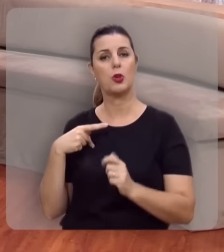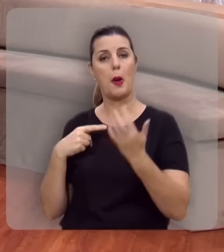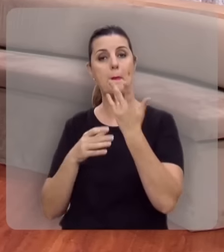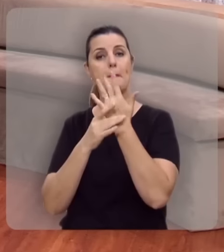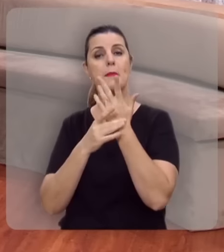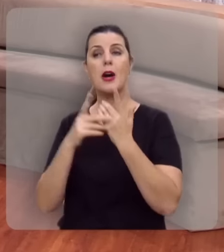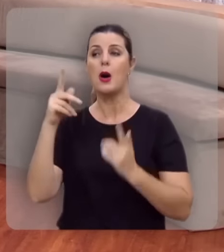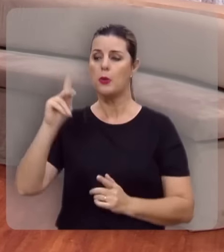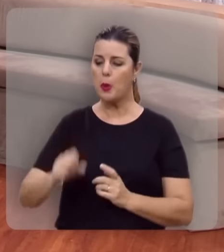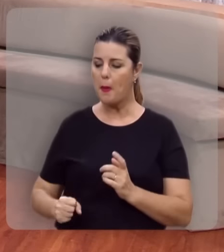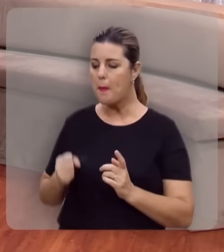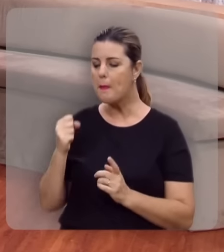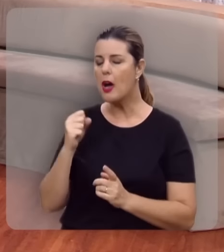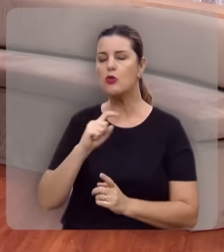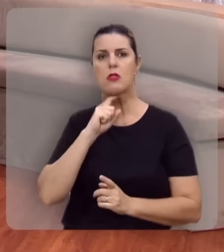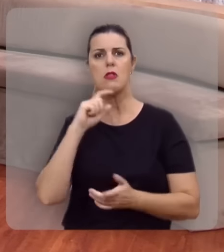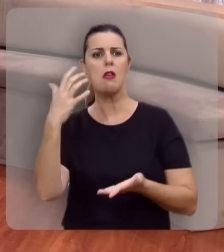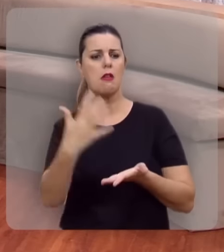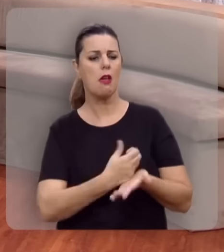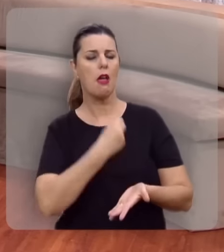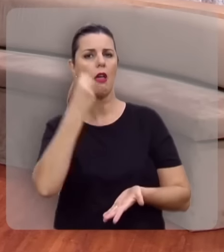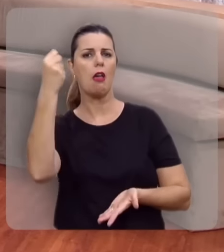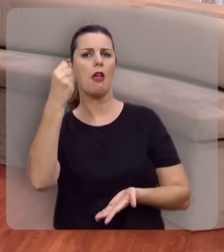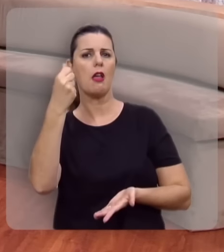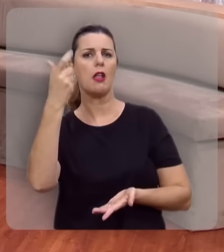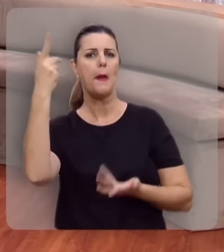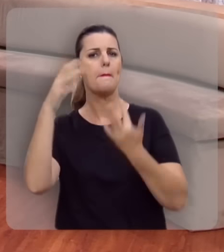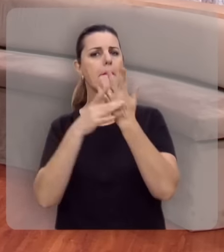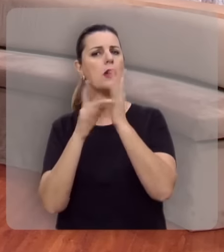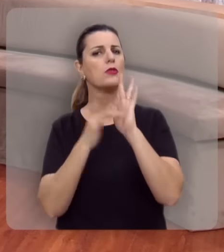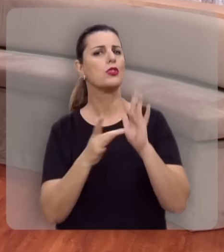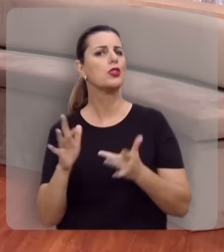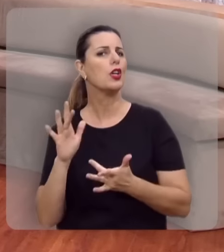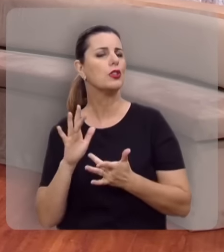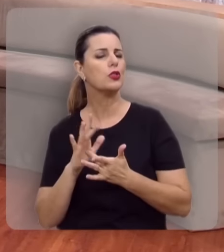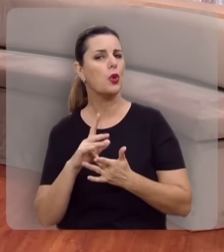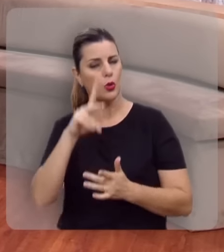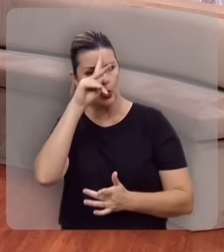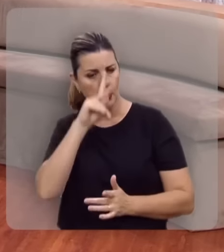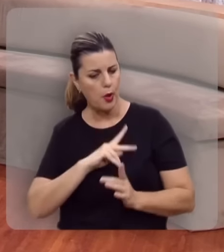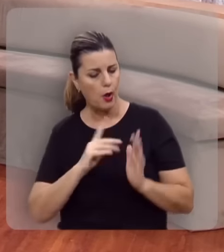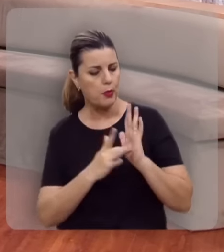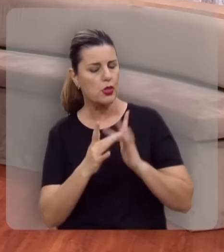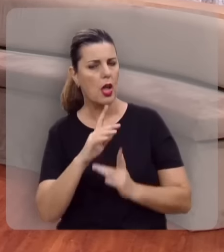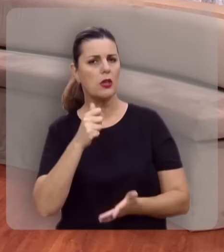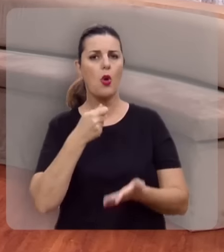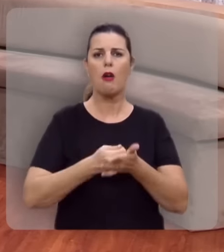desse Pastor, ninguém vai arrancar você da mãos de Jesus, é o próprio Jesus que lhe dá essa garantia,